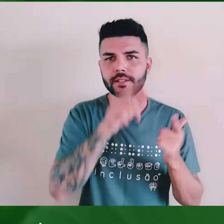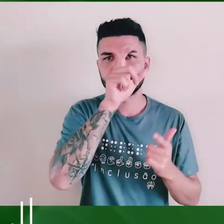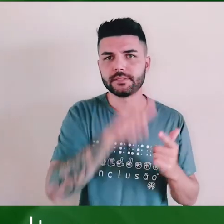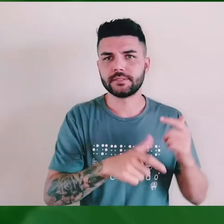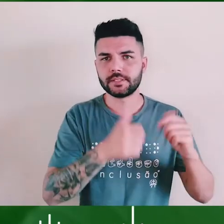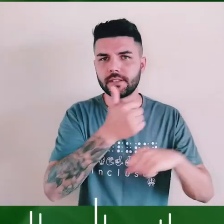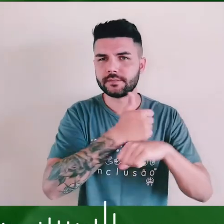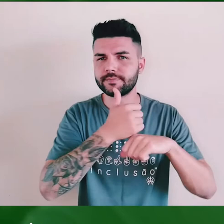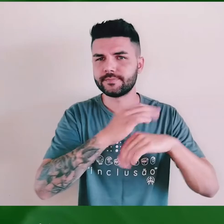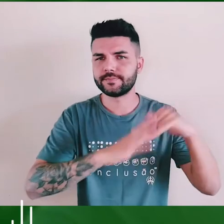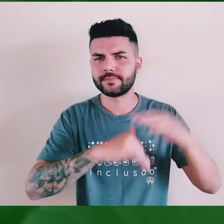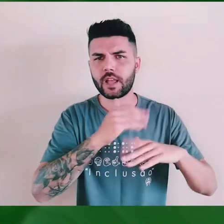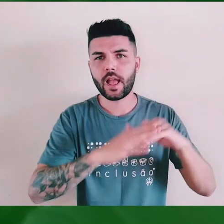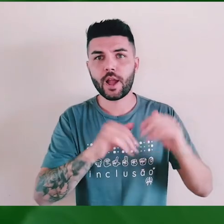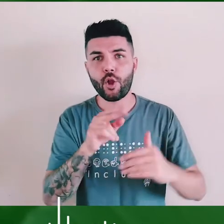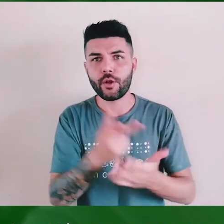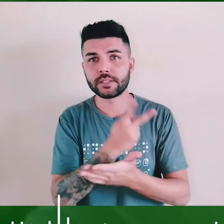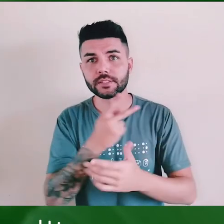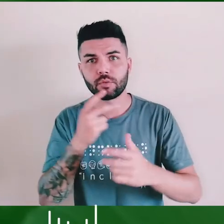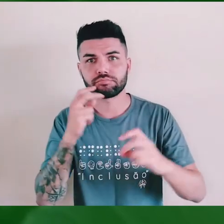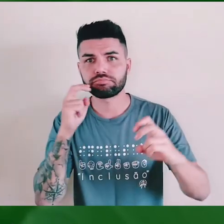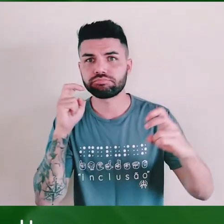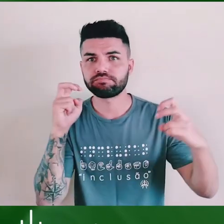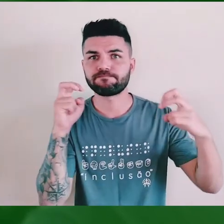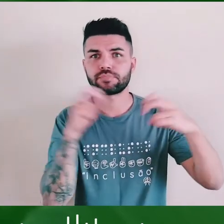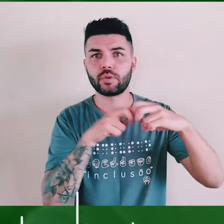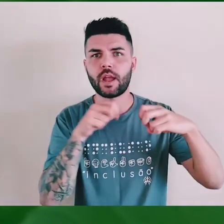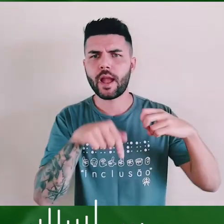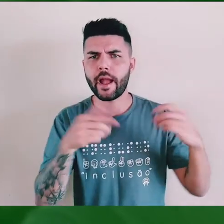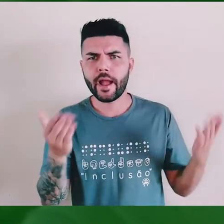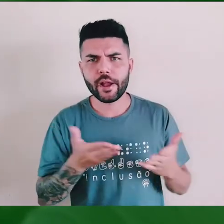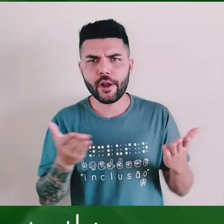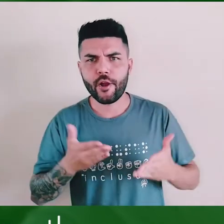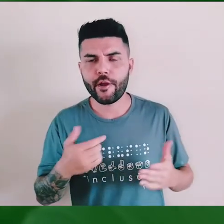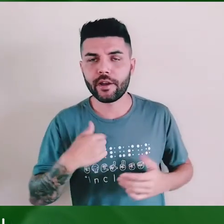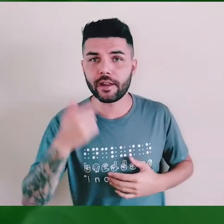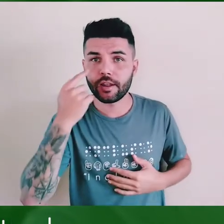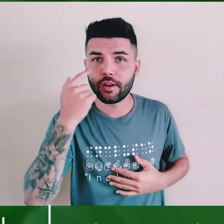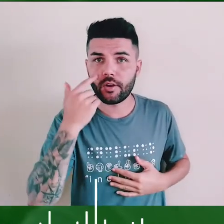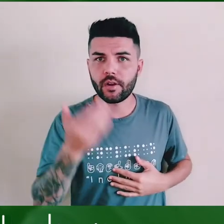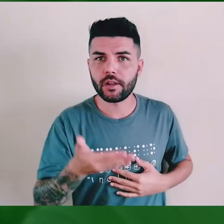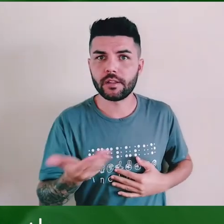aconteceu um acidente aqui agora e reportar esse acidente, fazendo uma cobertura jornalística